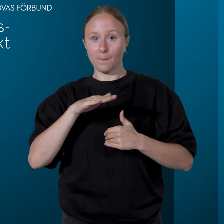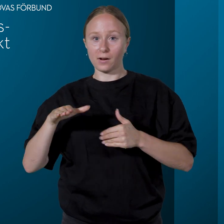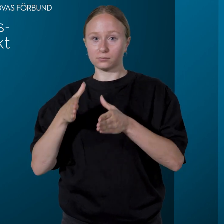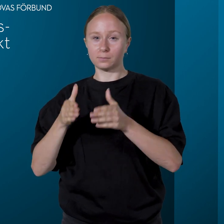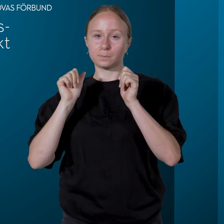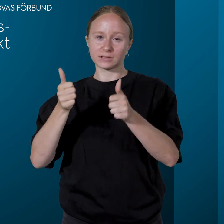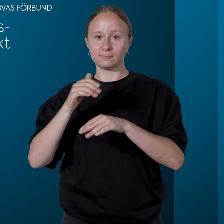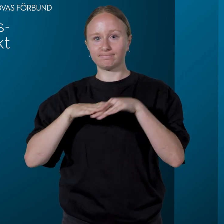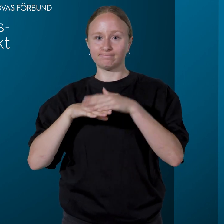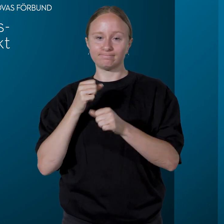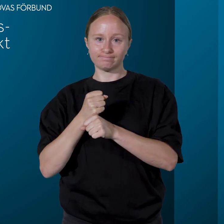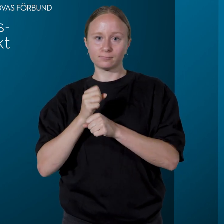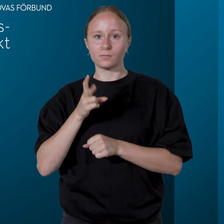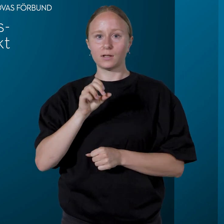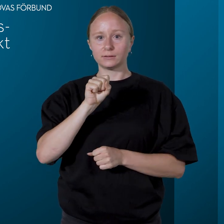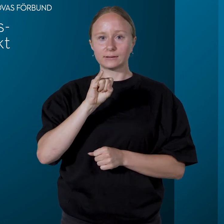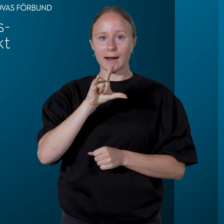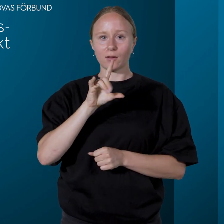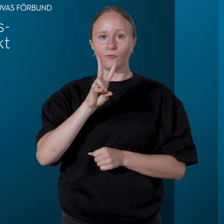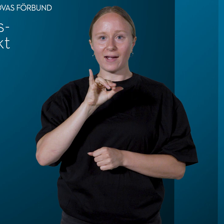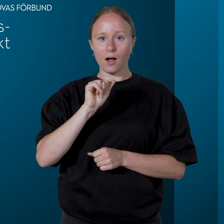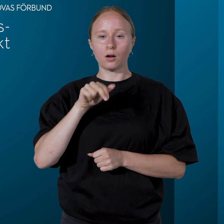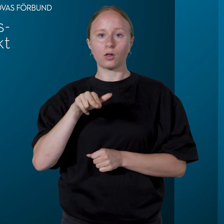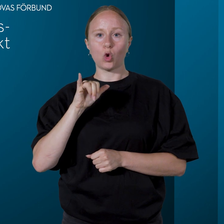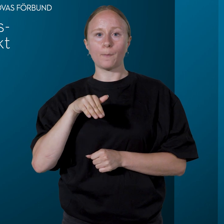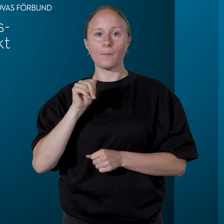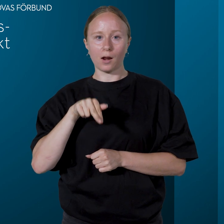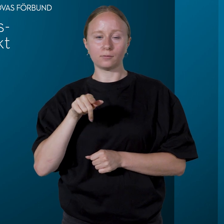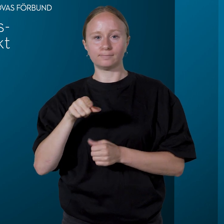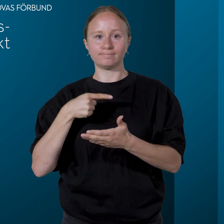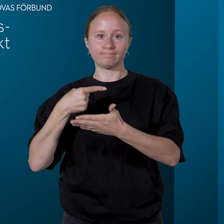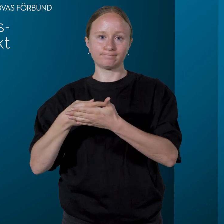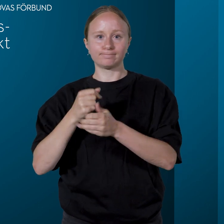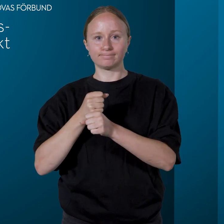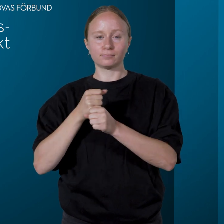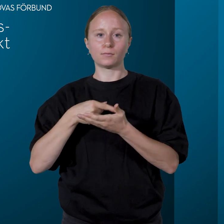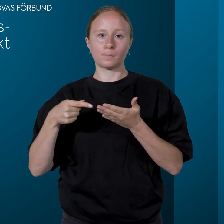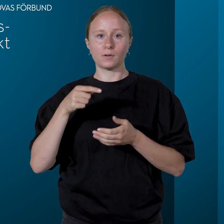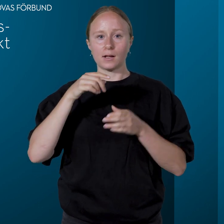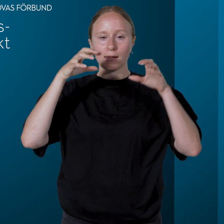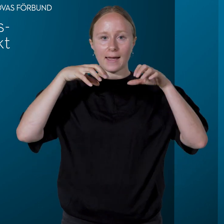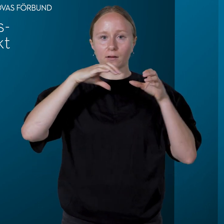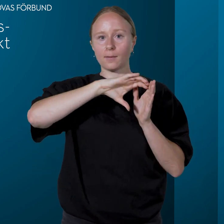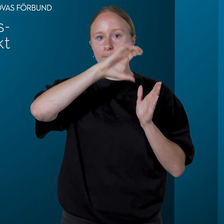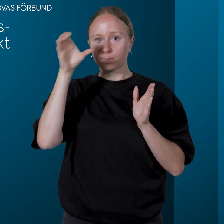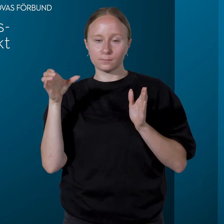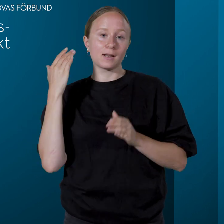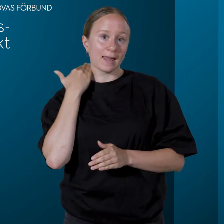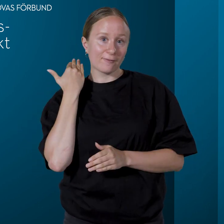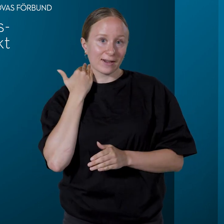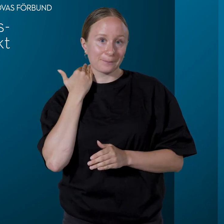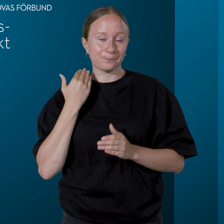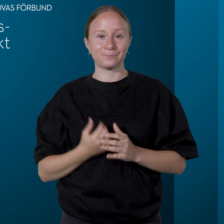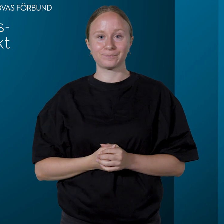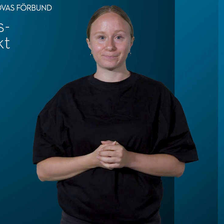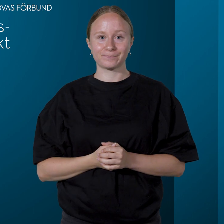och i barnkategorin Silvia Nymans Sateenkaarikettu (Regnbågsräven).